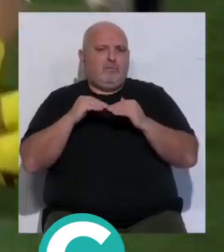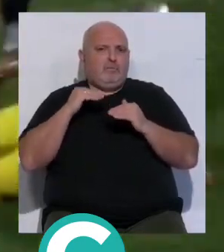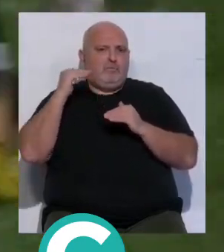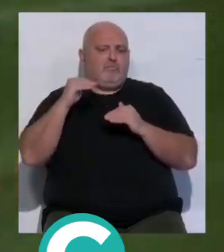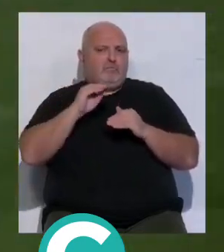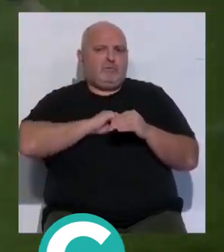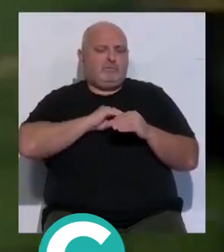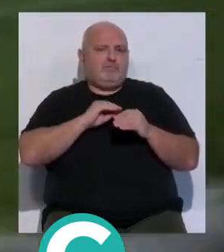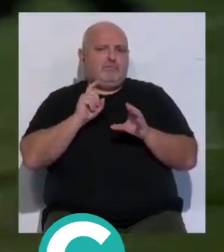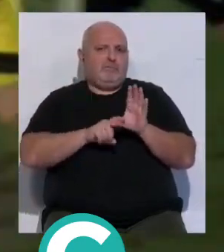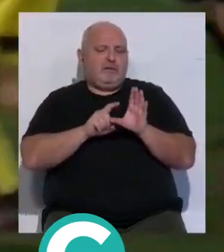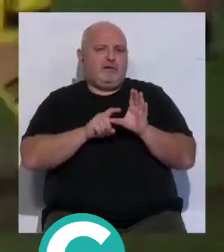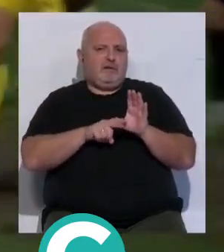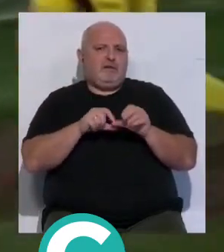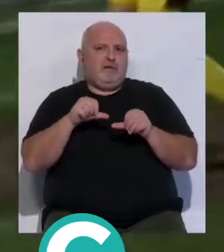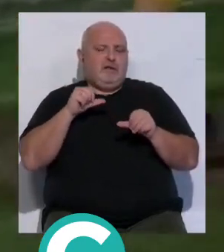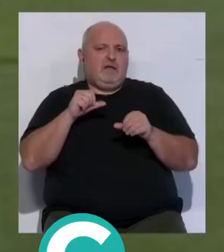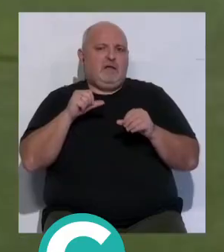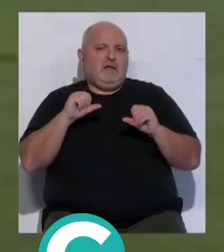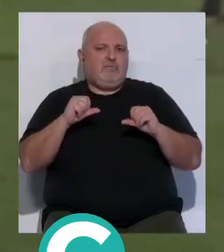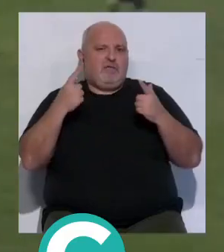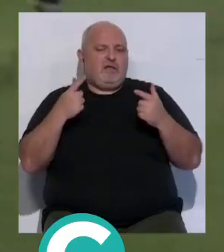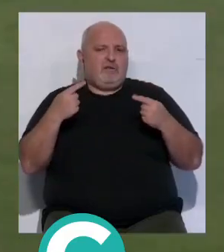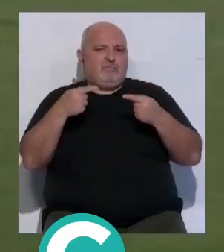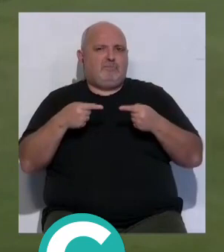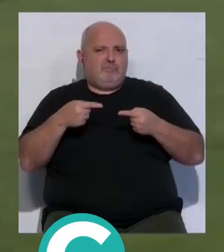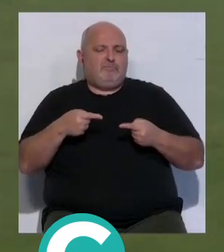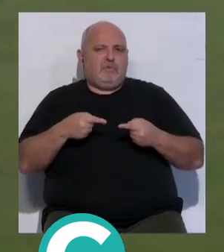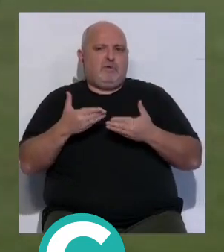bien también en su participación en partidos oficiales con el Cádiz la pasada temporada